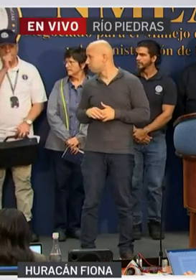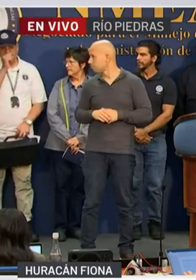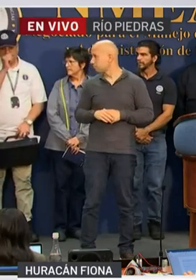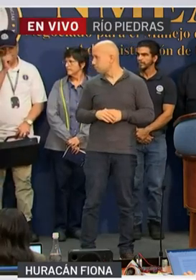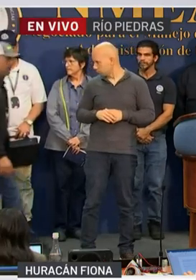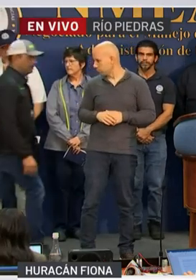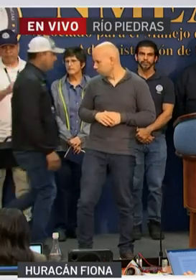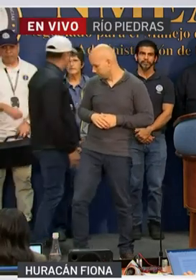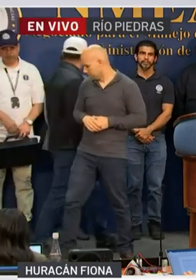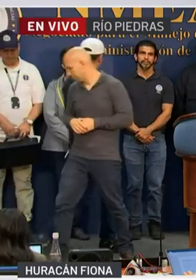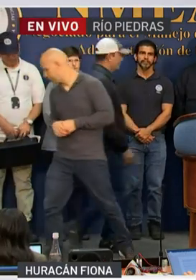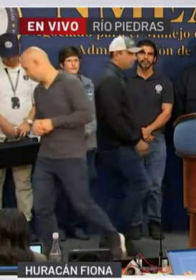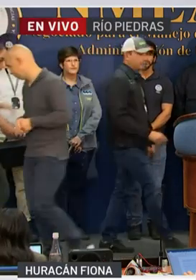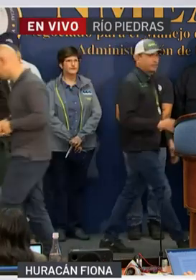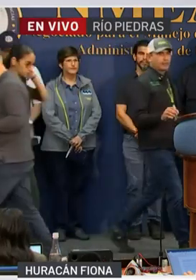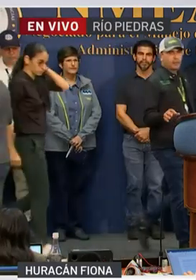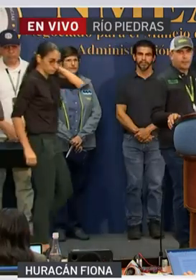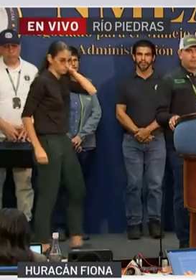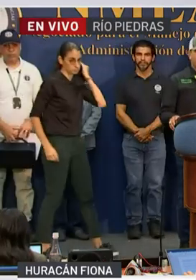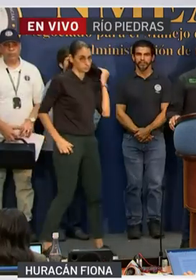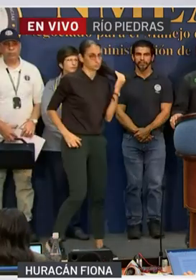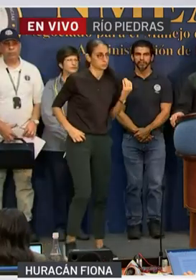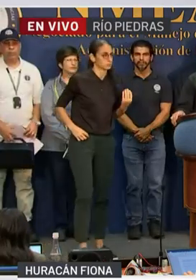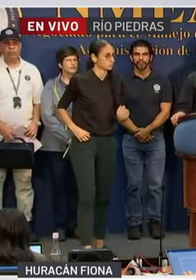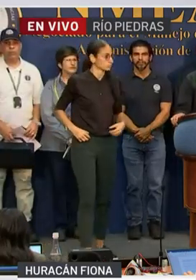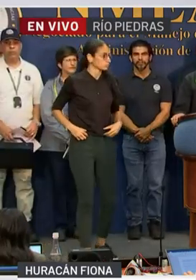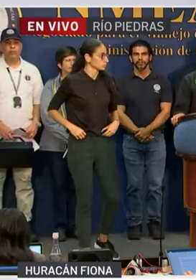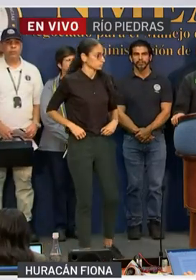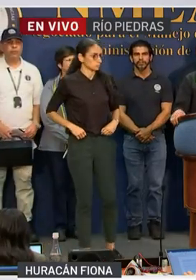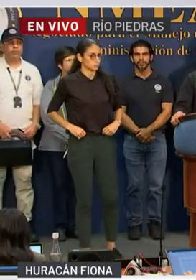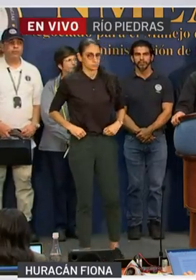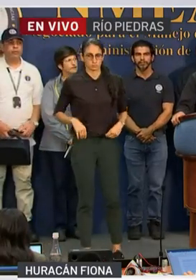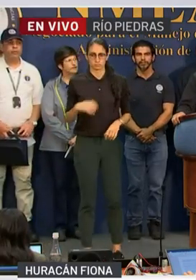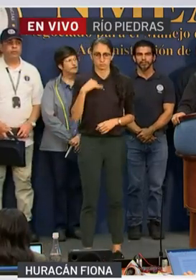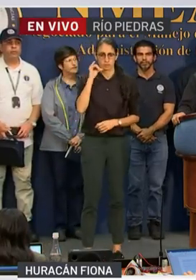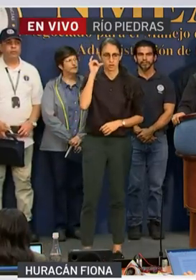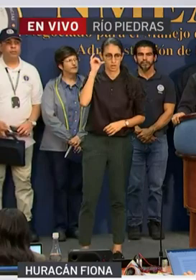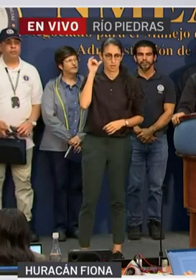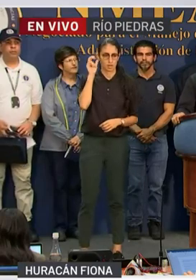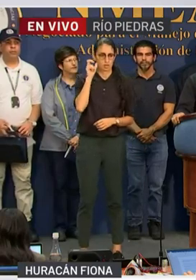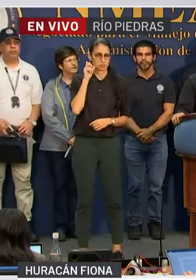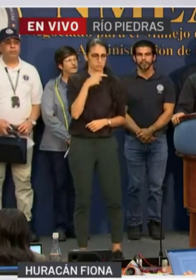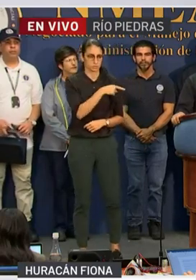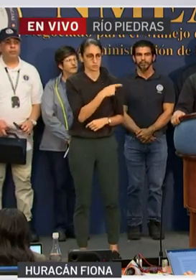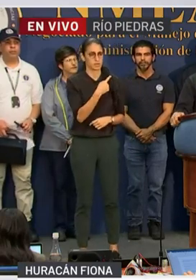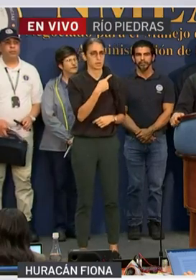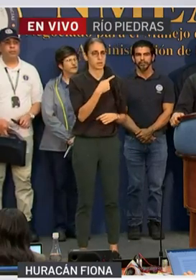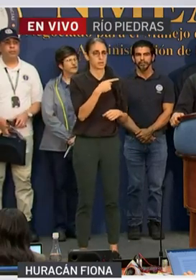EL PERSONAL ES SUFICIENTE PARA